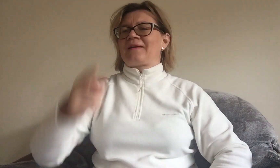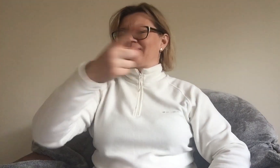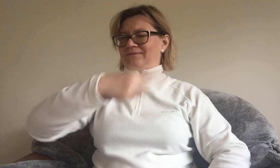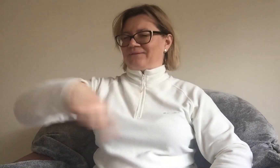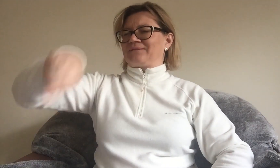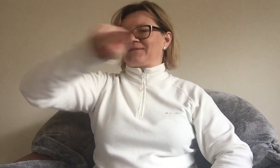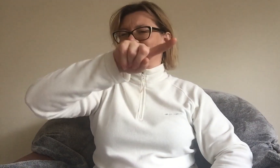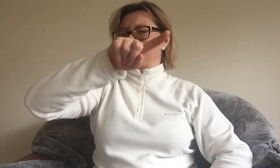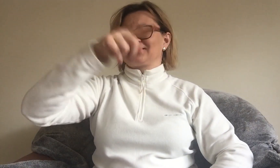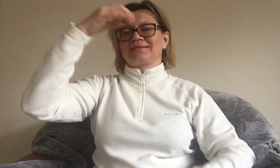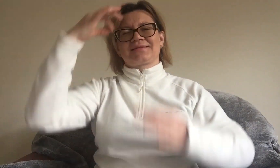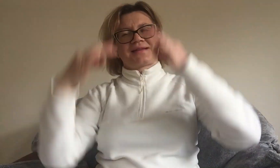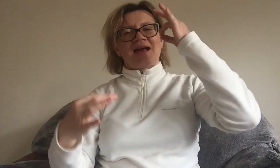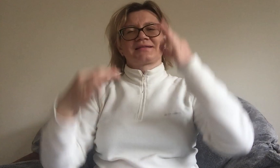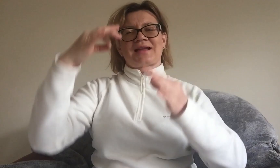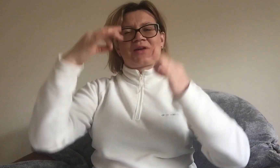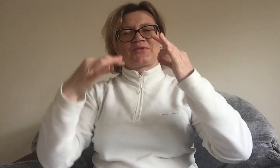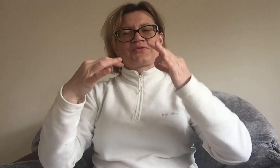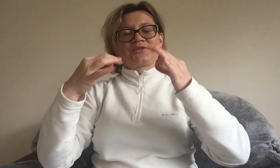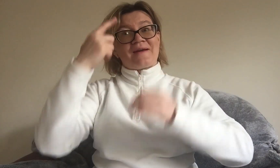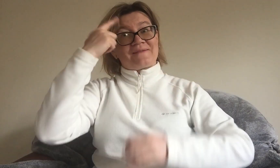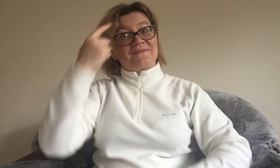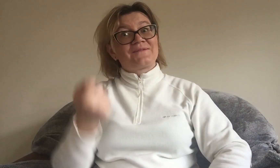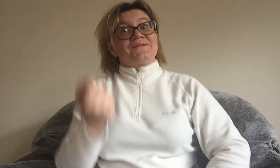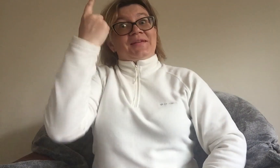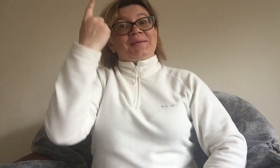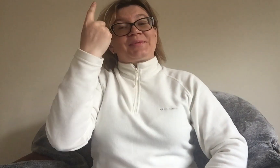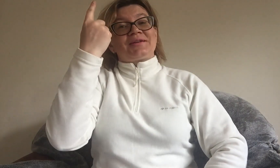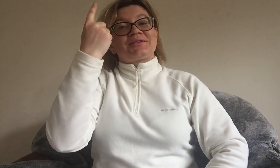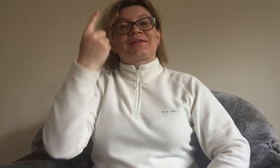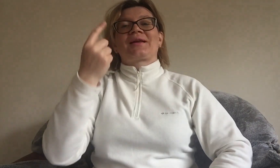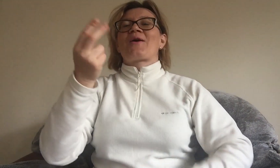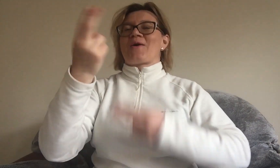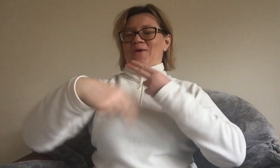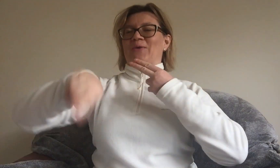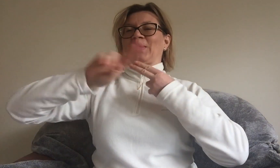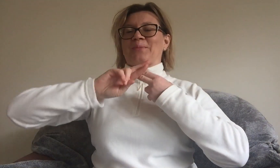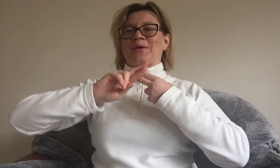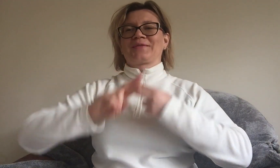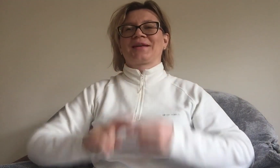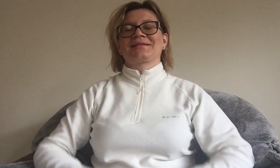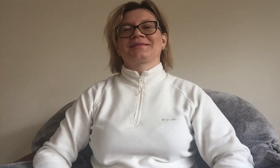zastanówcie się, wymyślcie i odpowiedzcie.